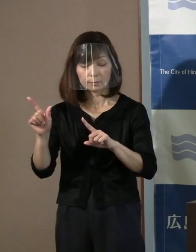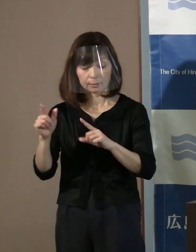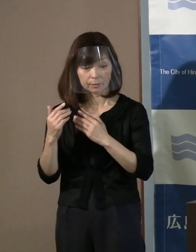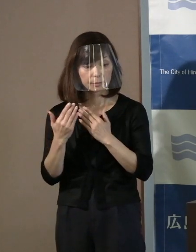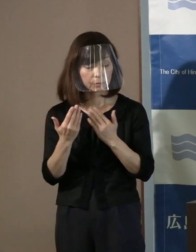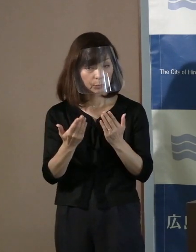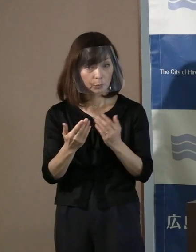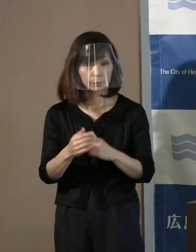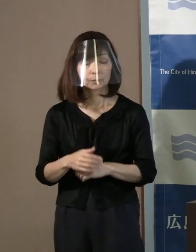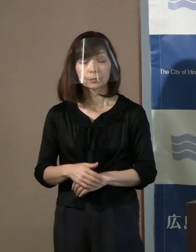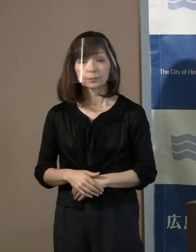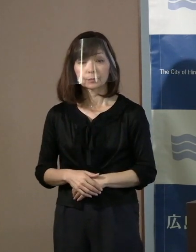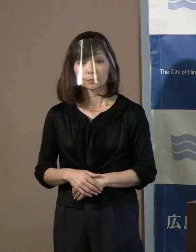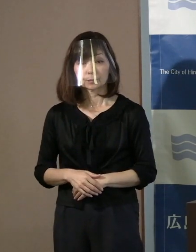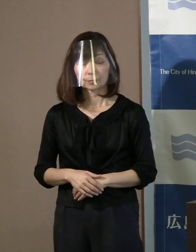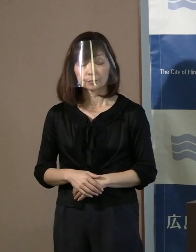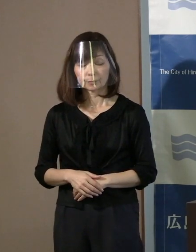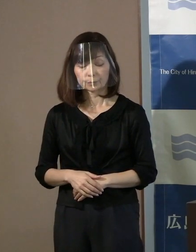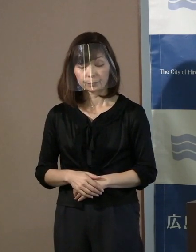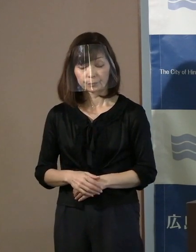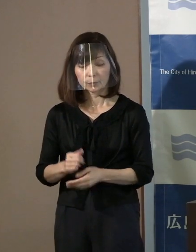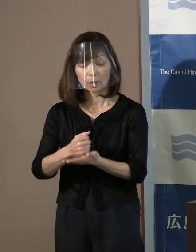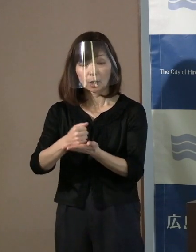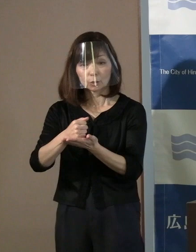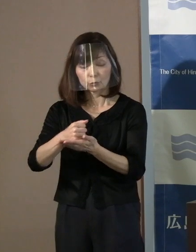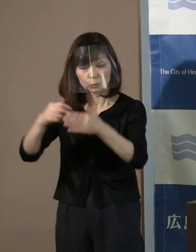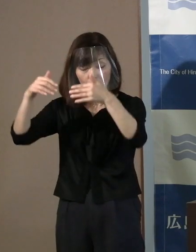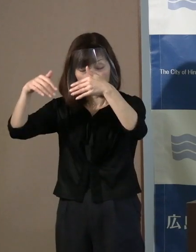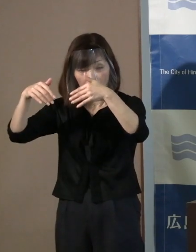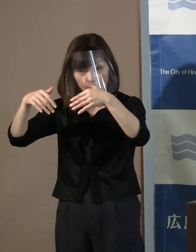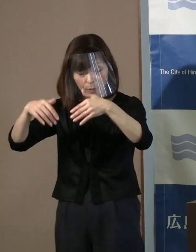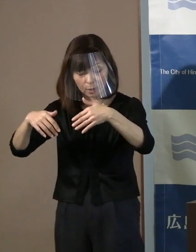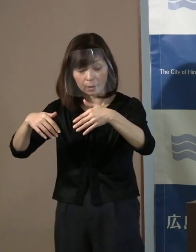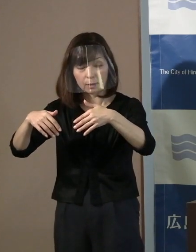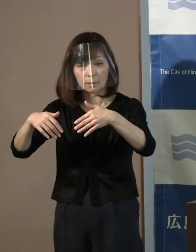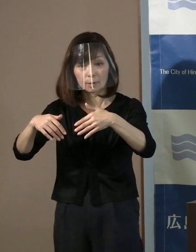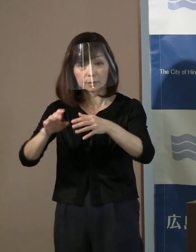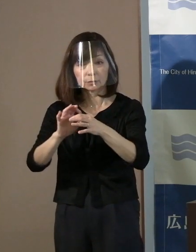(記者)黒い雨の件について お伺いしたいんですけれども､